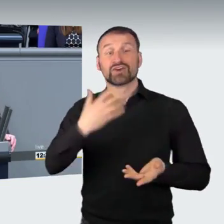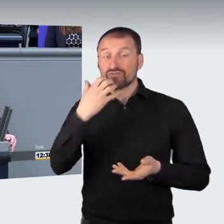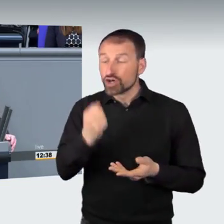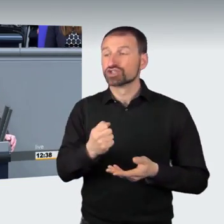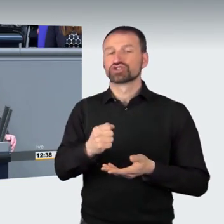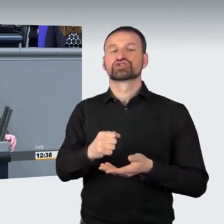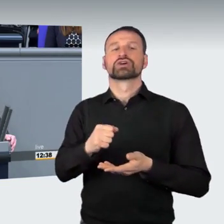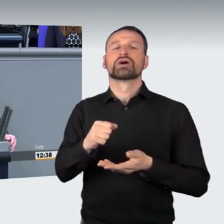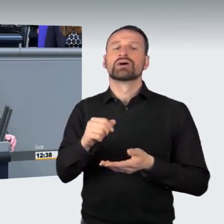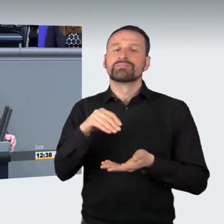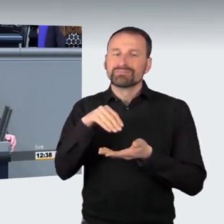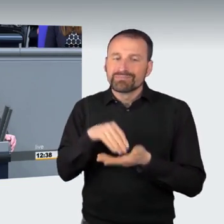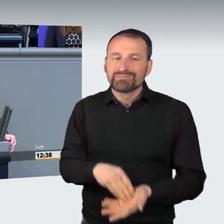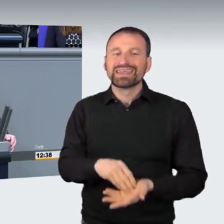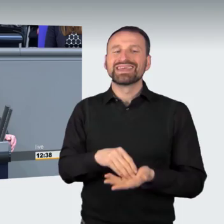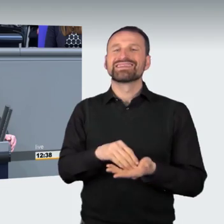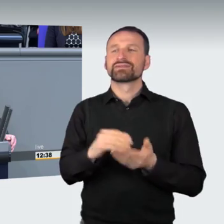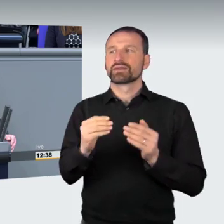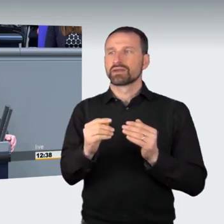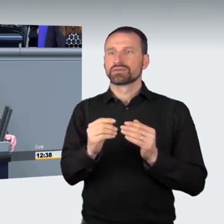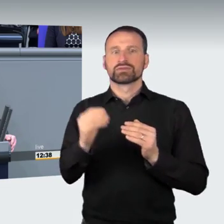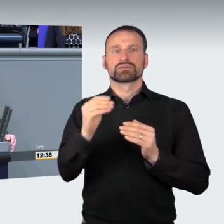Es gibt aber einen Unterschied, meine Damen und Herren: